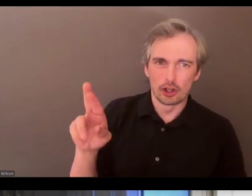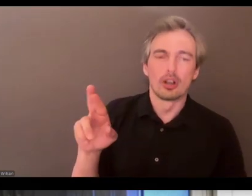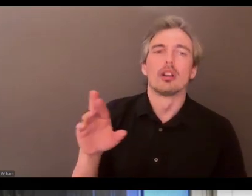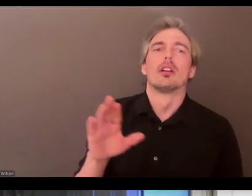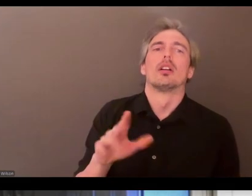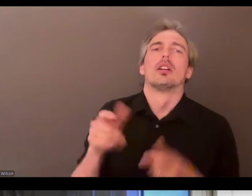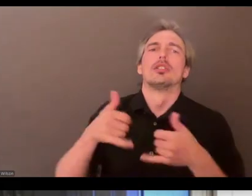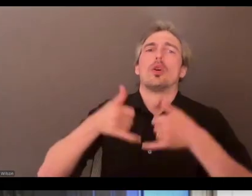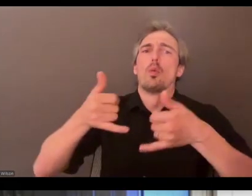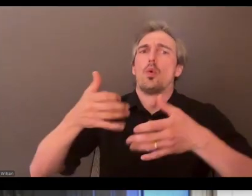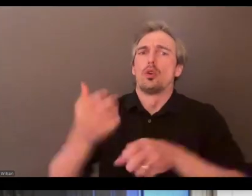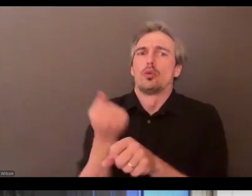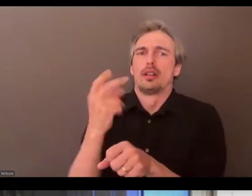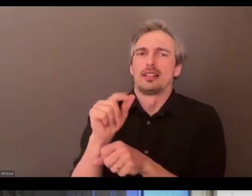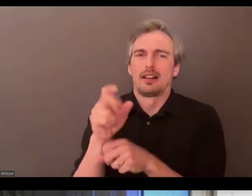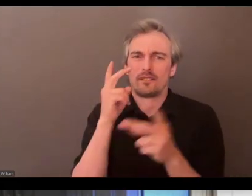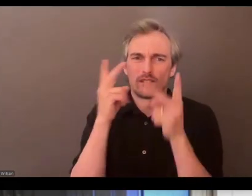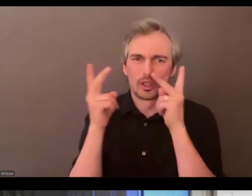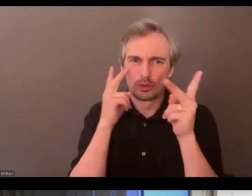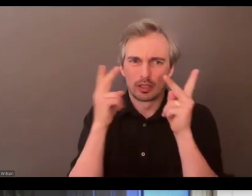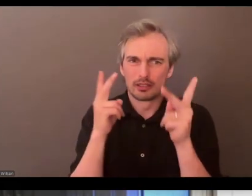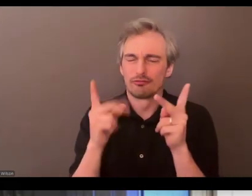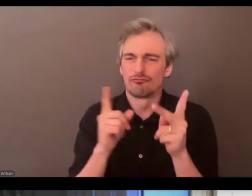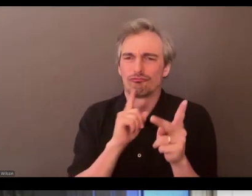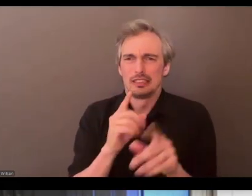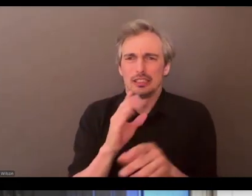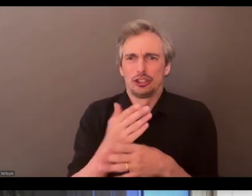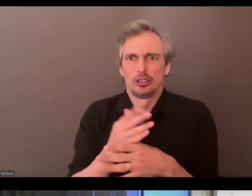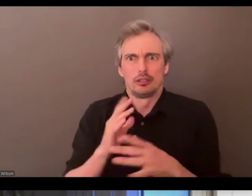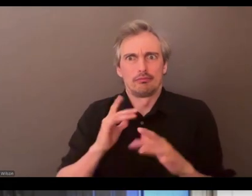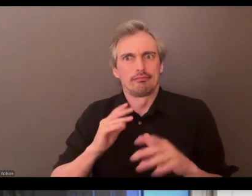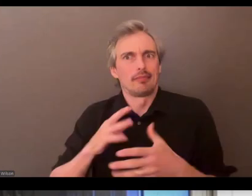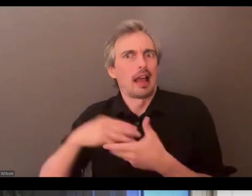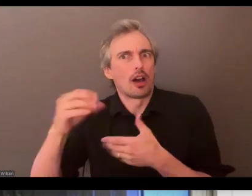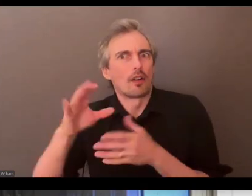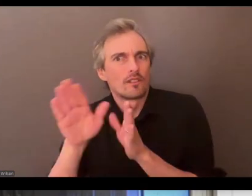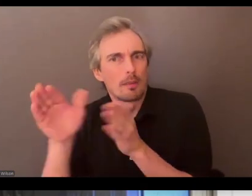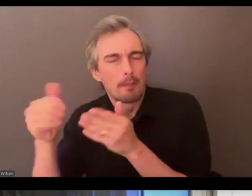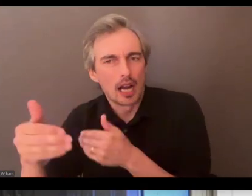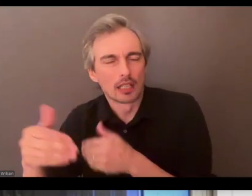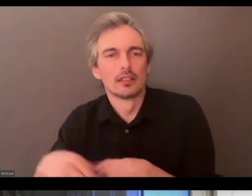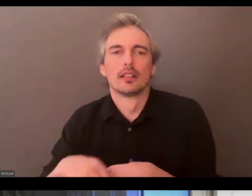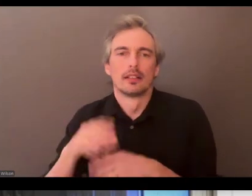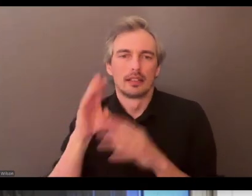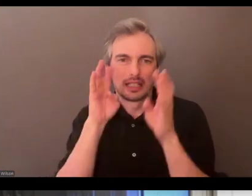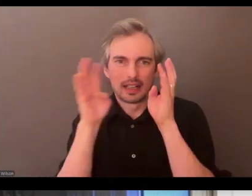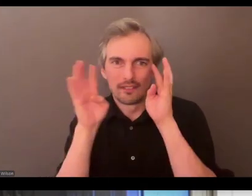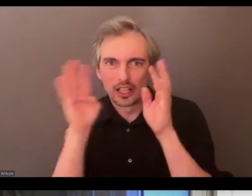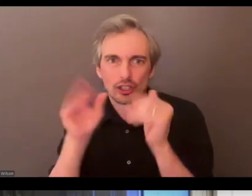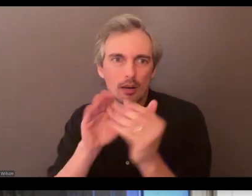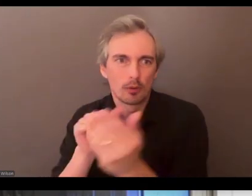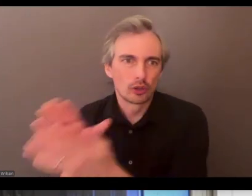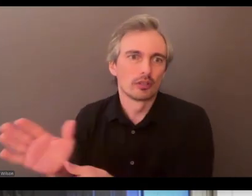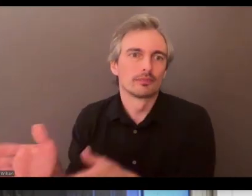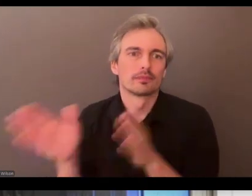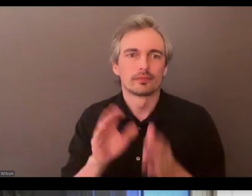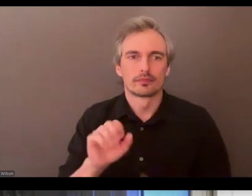Stephanie Evergreenは、明快さとアクセシビリ ティのためのデ ータ報告とビジュアライゼ ーションの専門家です。